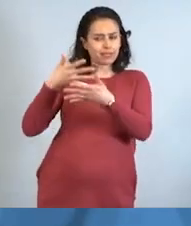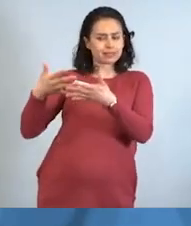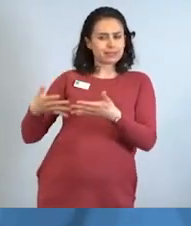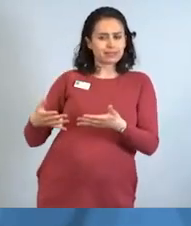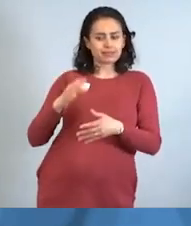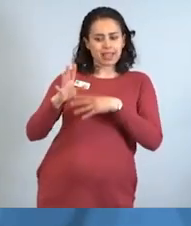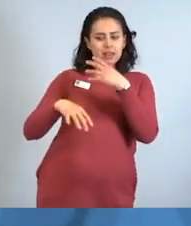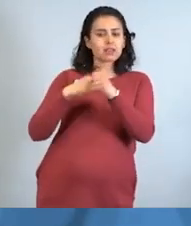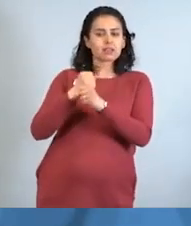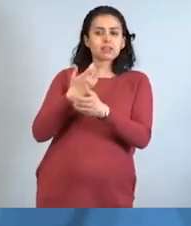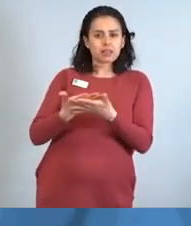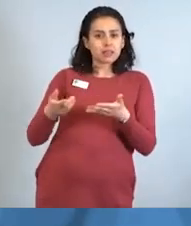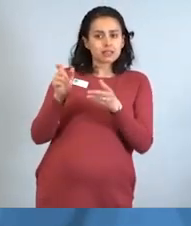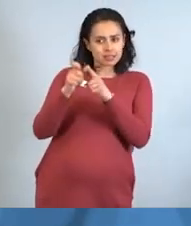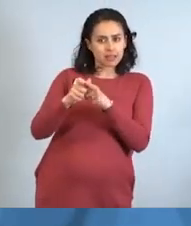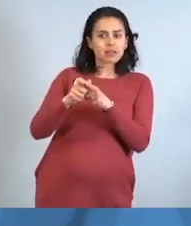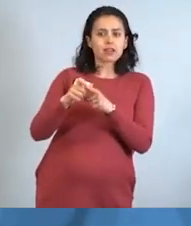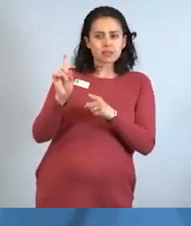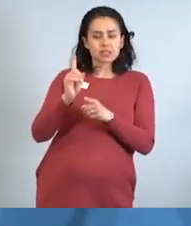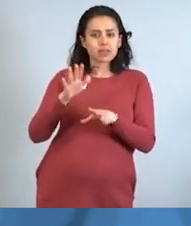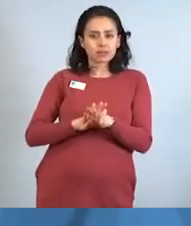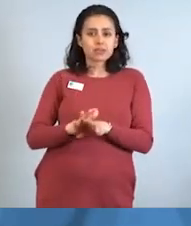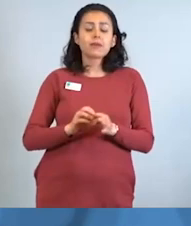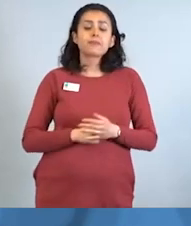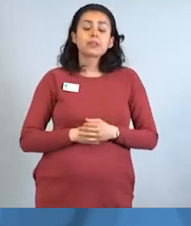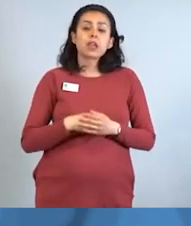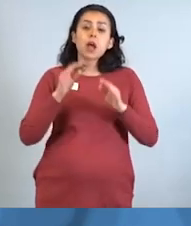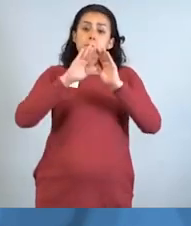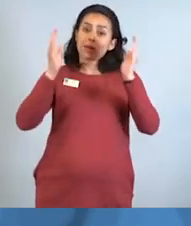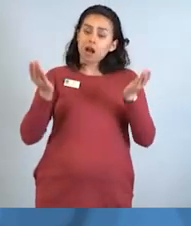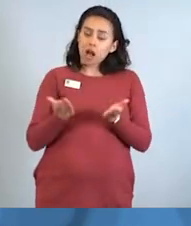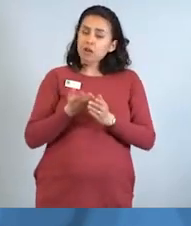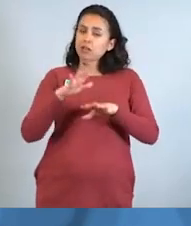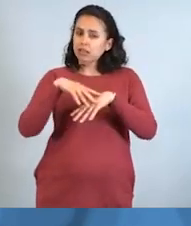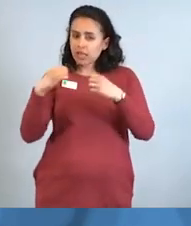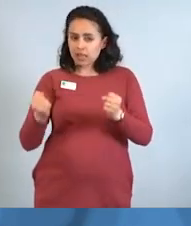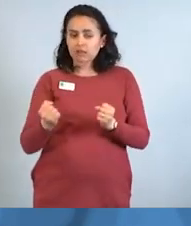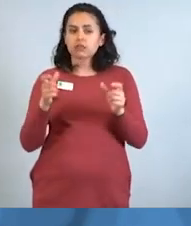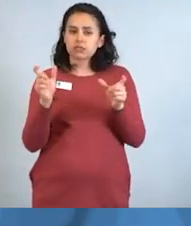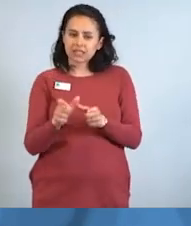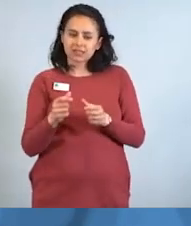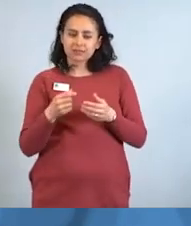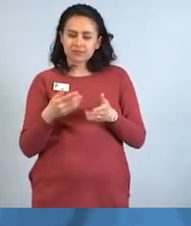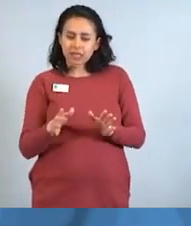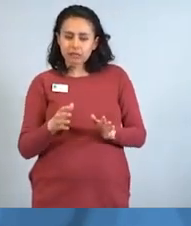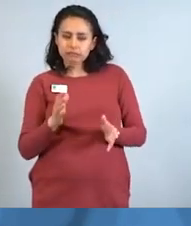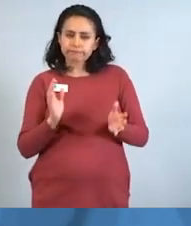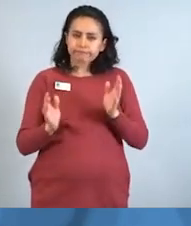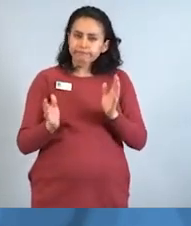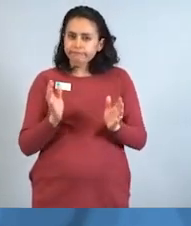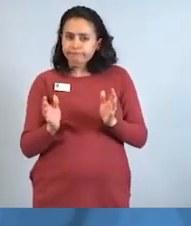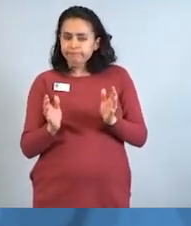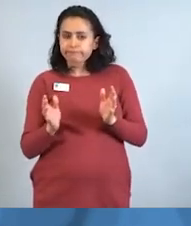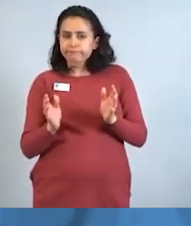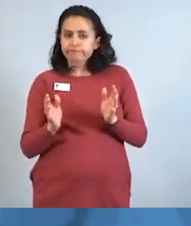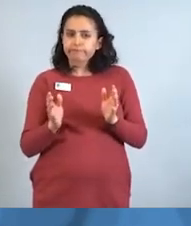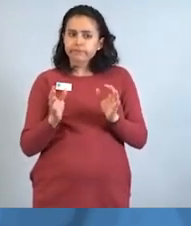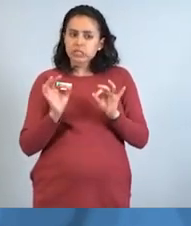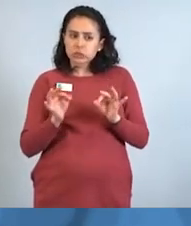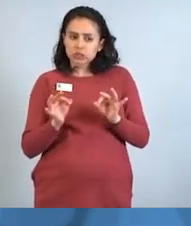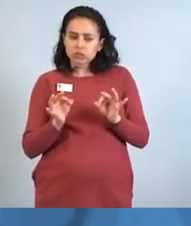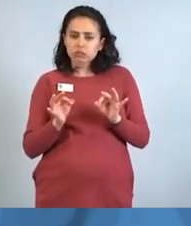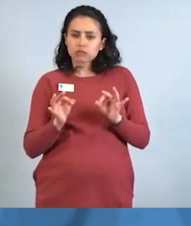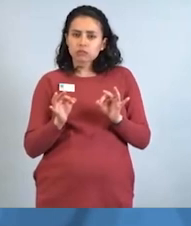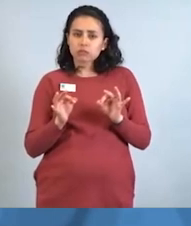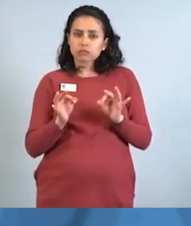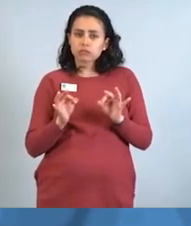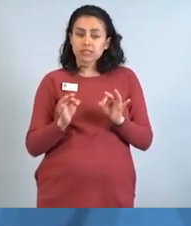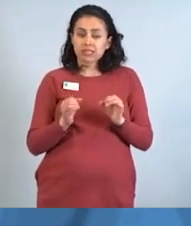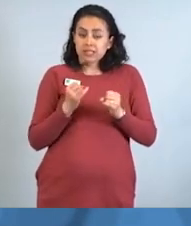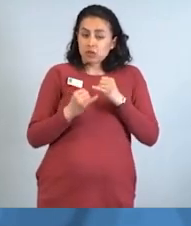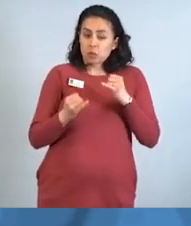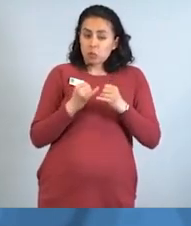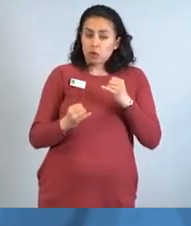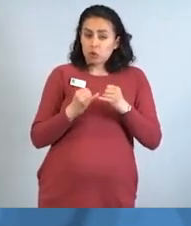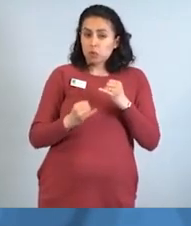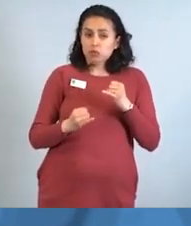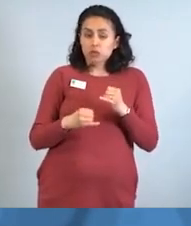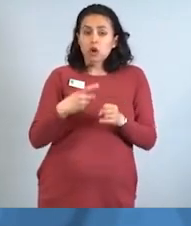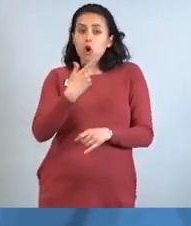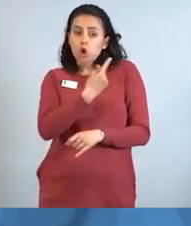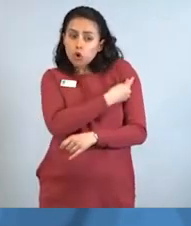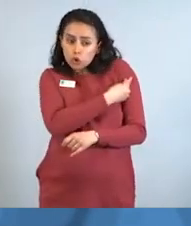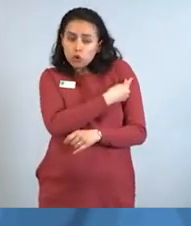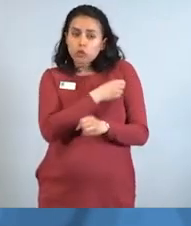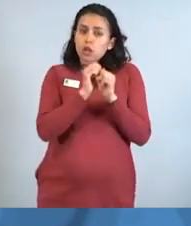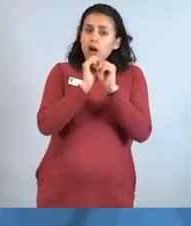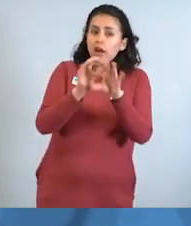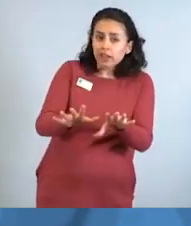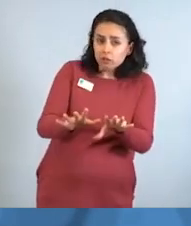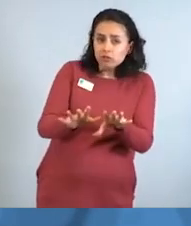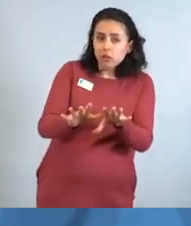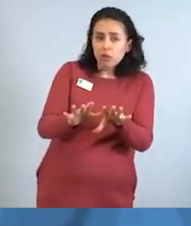Varsinkin Maailman terveysjärjestö vielä suhtautuu kysymysmerkillä, että onko kyseessä kuitenkaan rokotteen yksin aiheuttama reaktio,